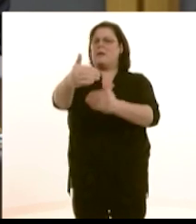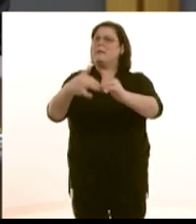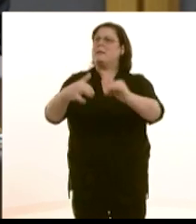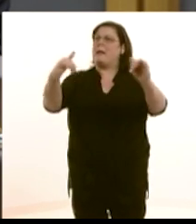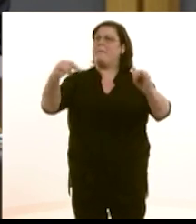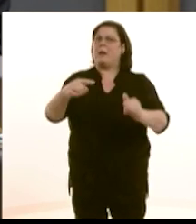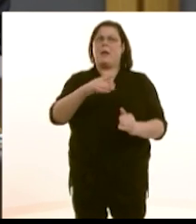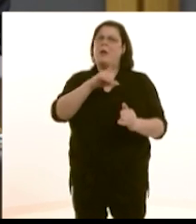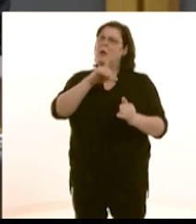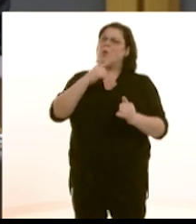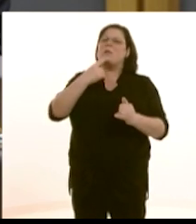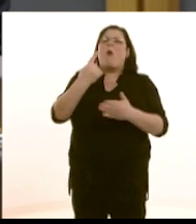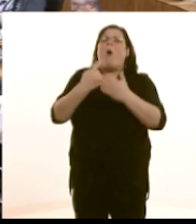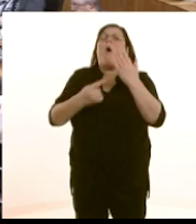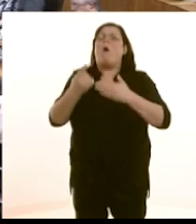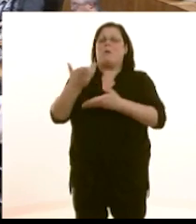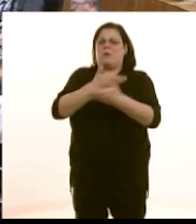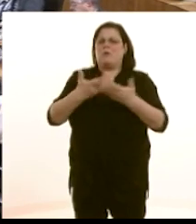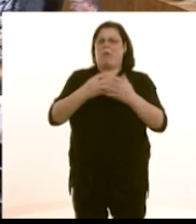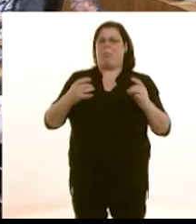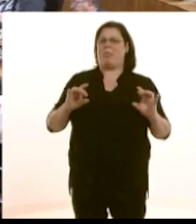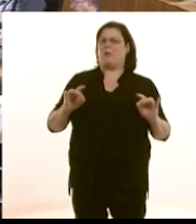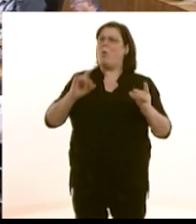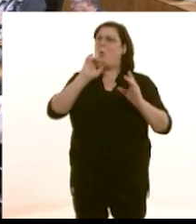ar y pwnc pwysig yma yn ystod eich cyfnod chi fel Prif Weinidog.